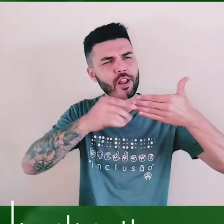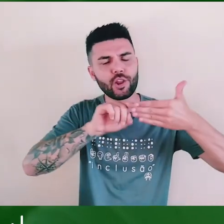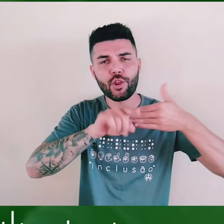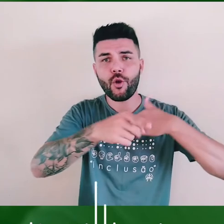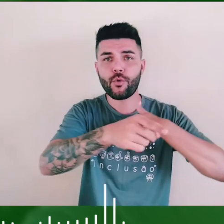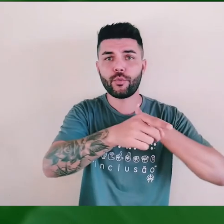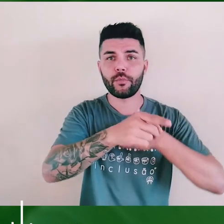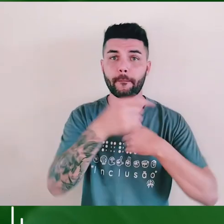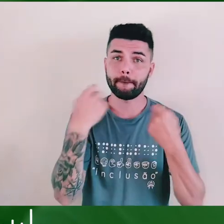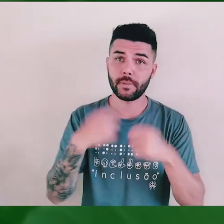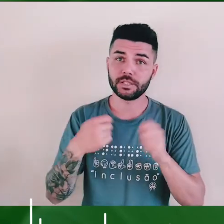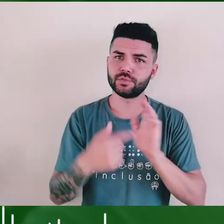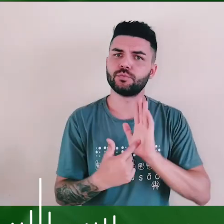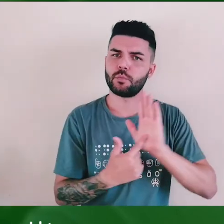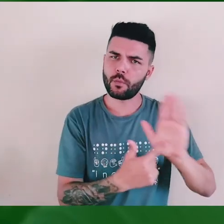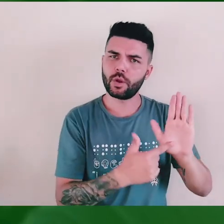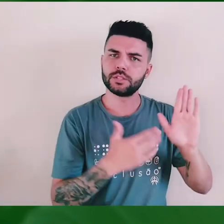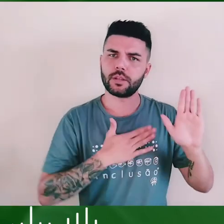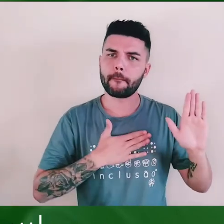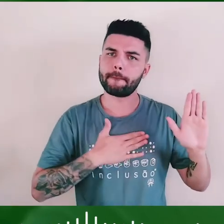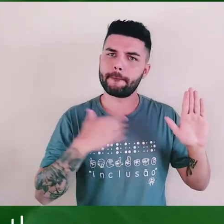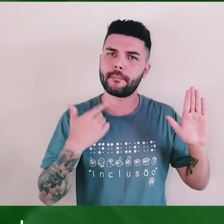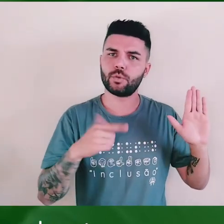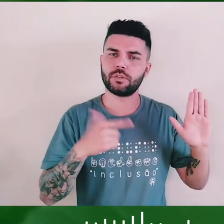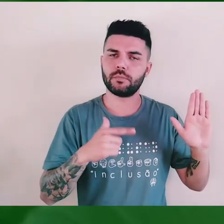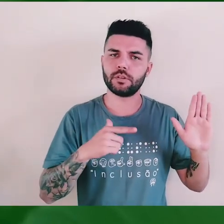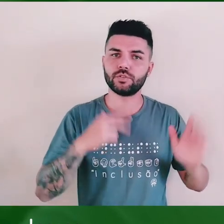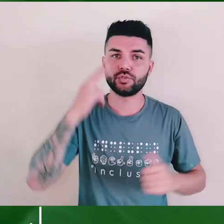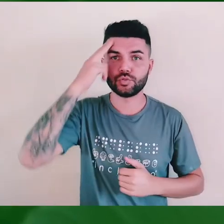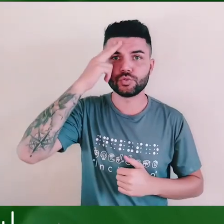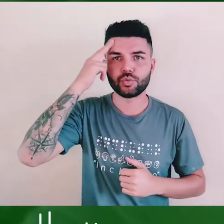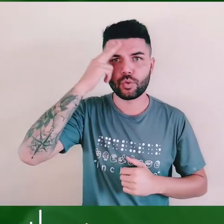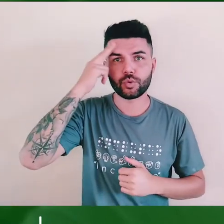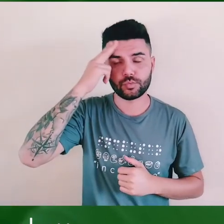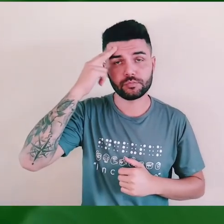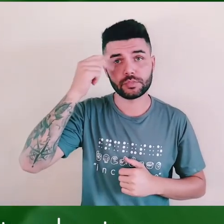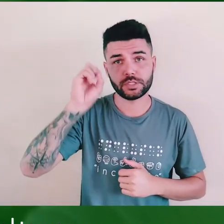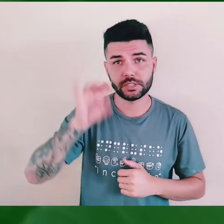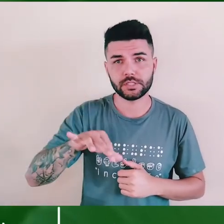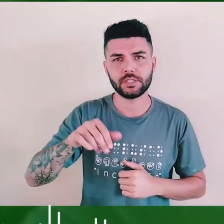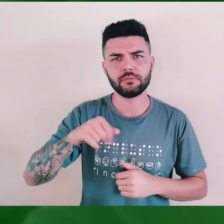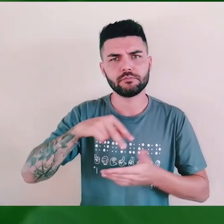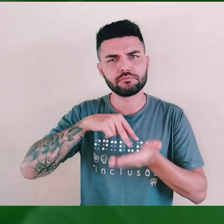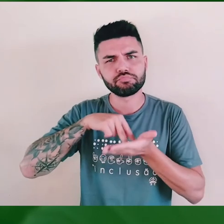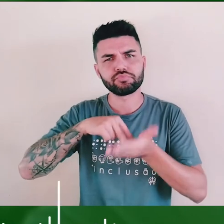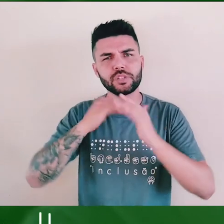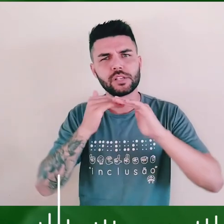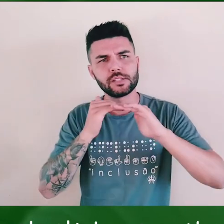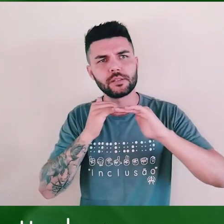mostrar meu trabalho. Então meu sonho hoje é me estabilizar, ser uma pessoa melhor e